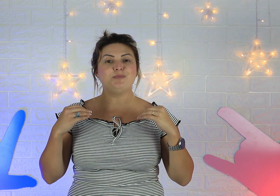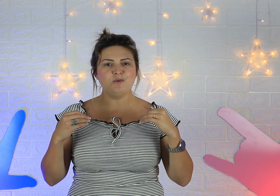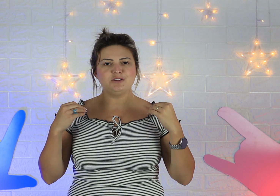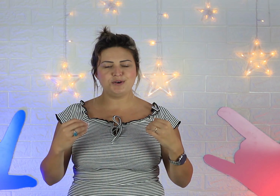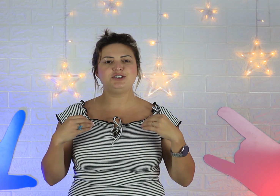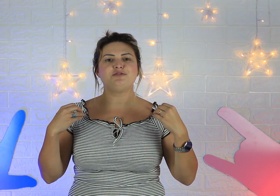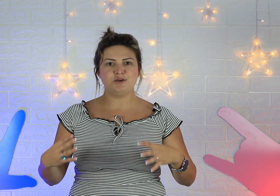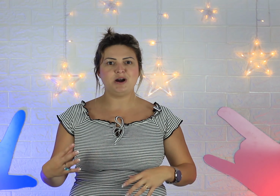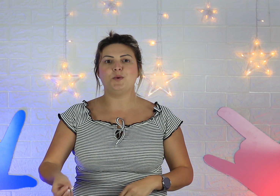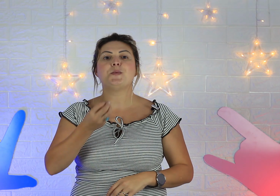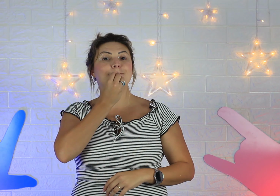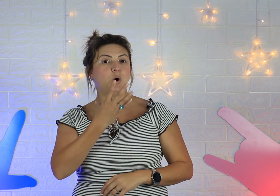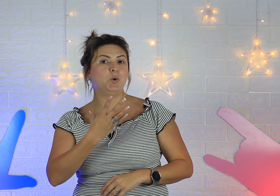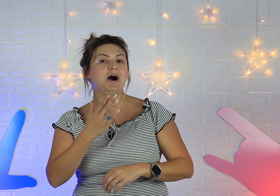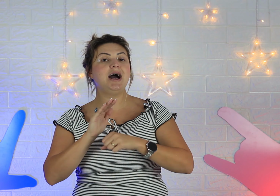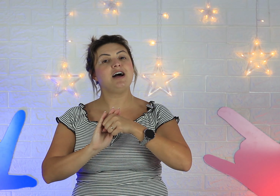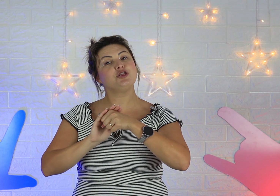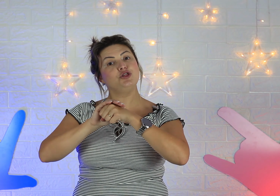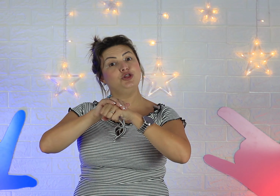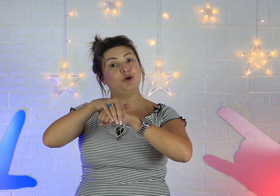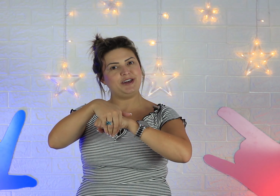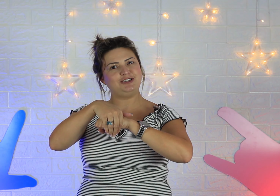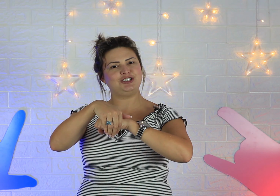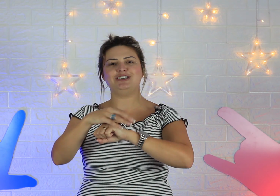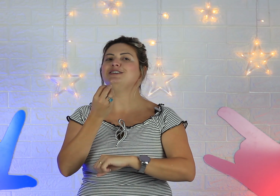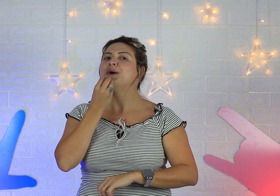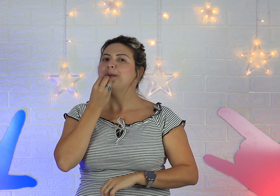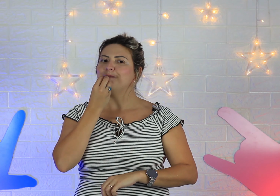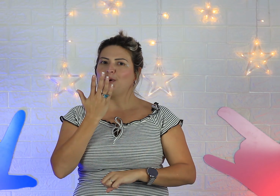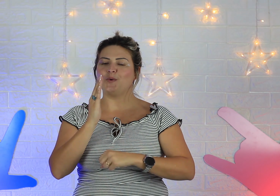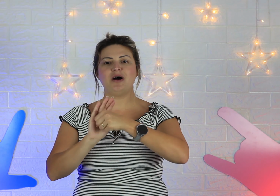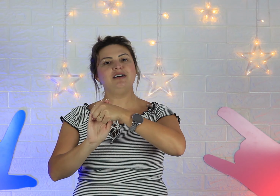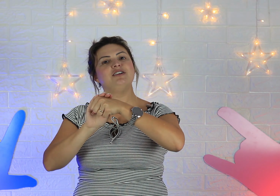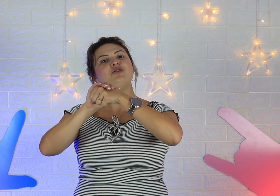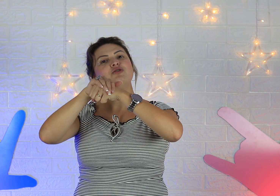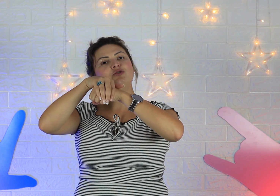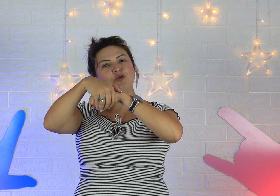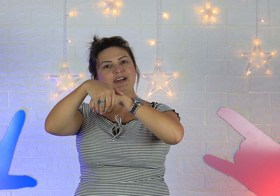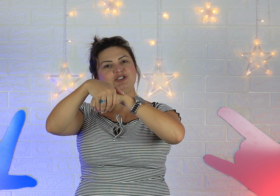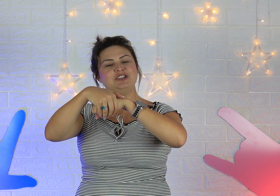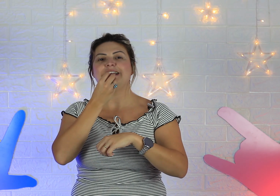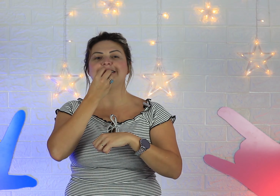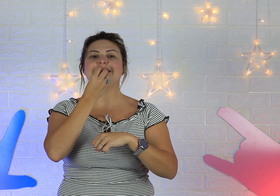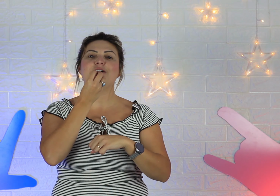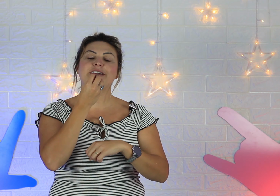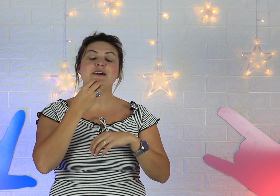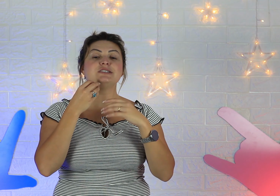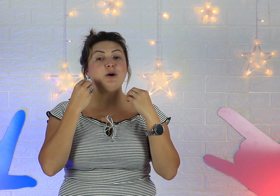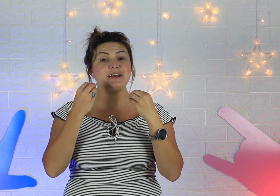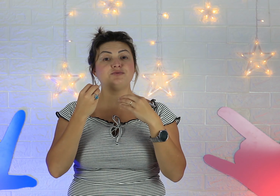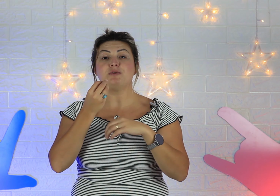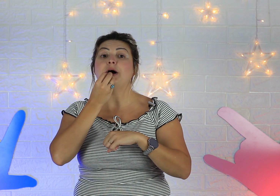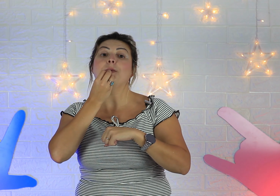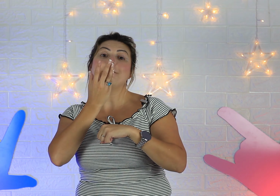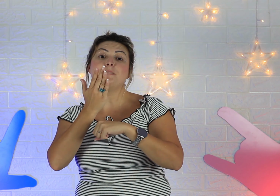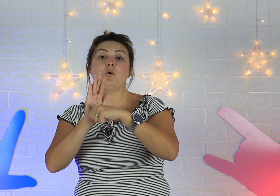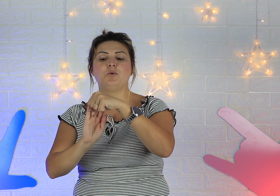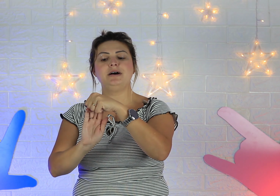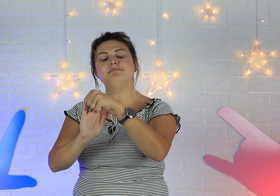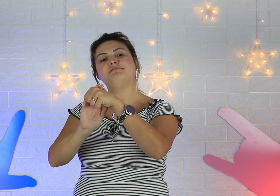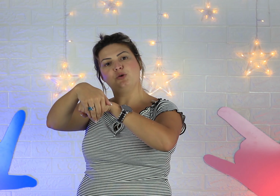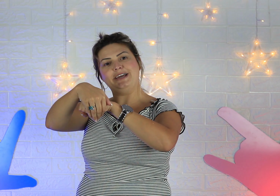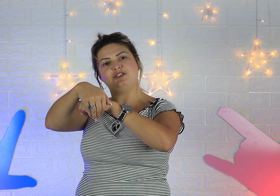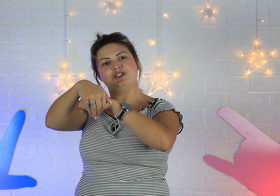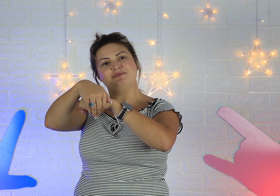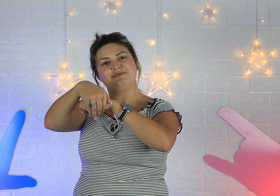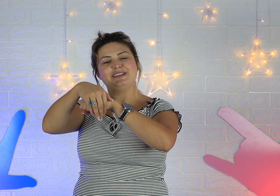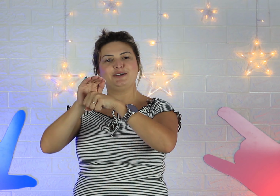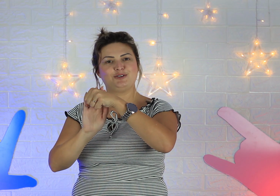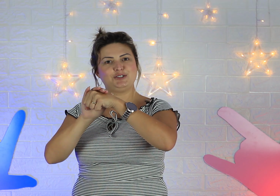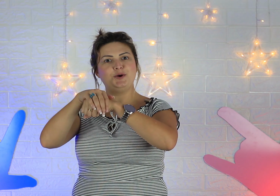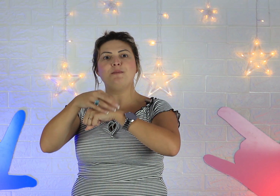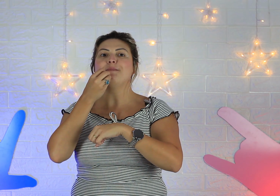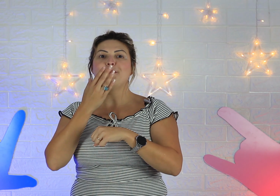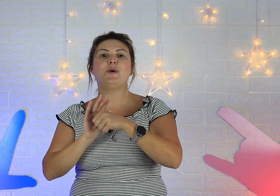sinal de boa noite formal boa noite Boa noite esse sinal aqui é o sinal mais formal Boa noite gostou